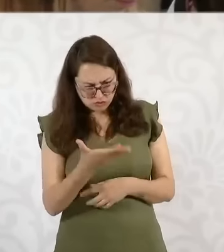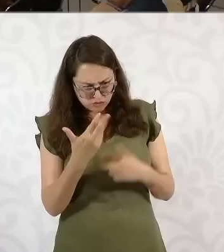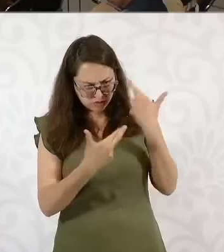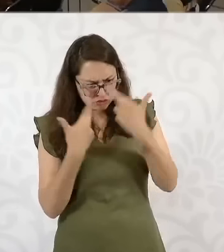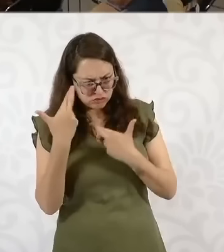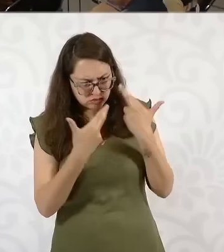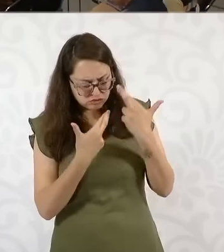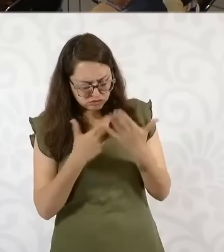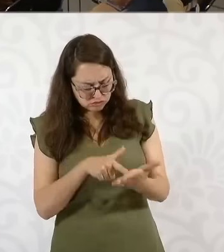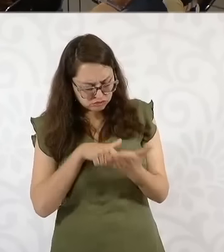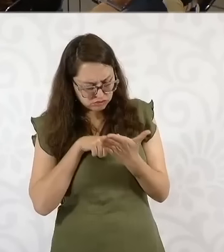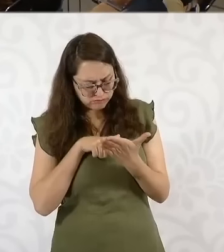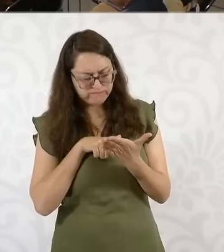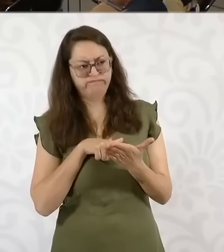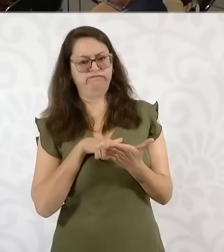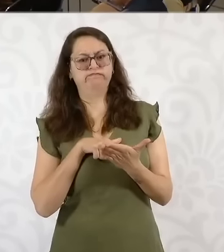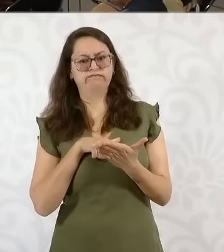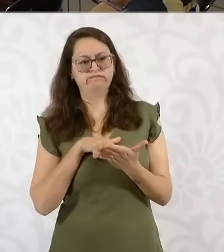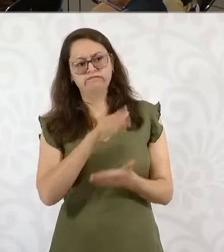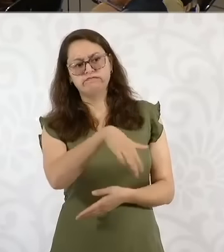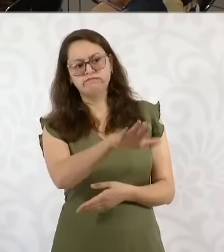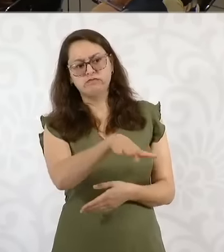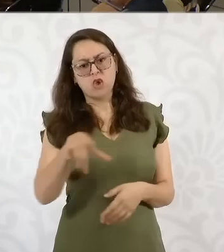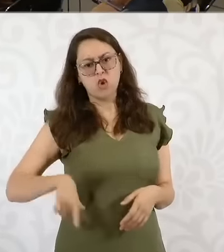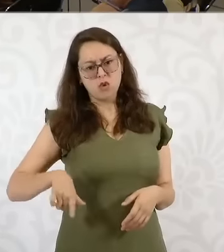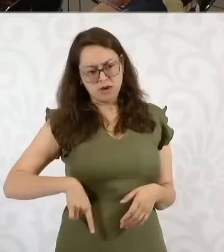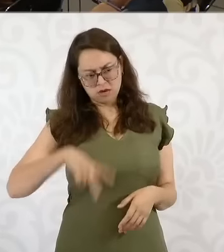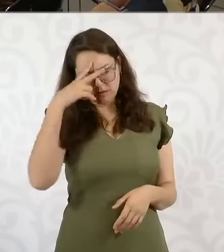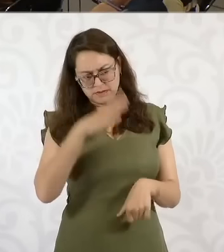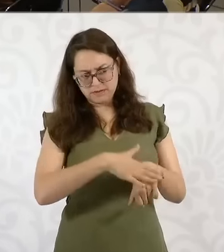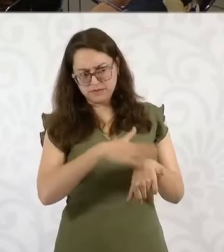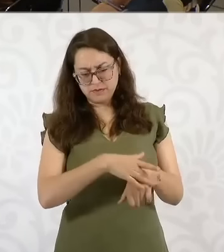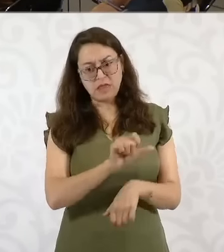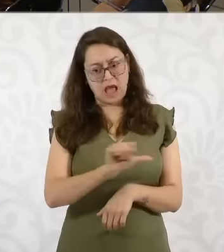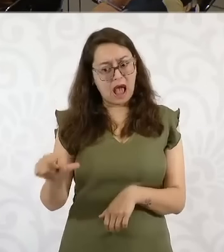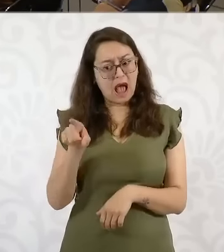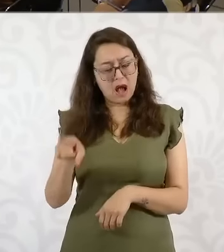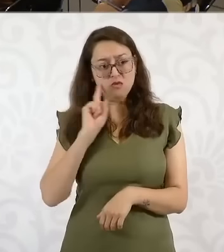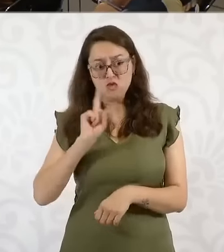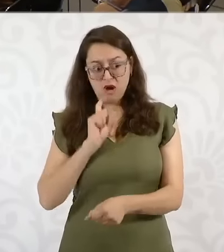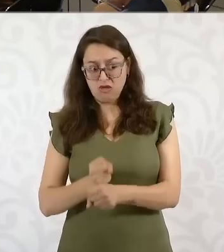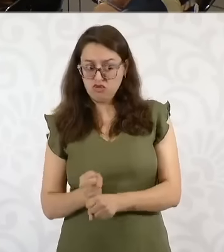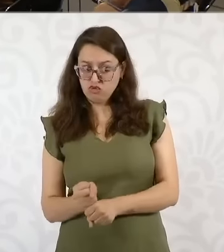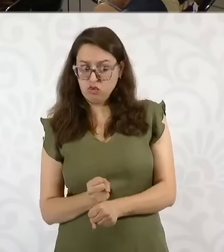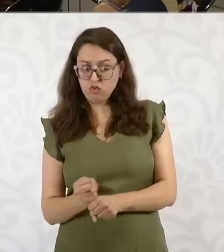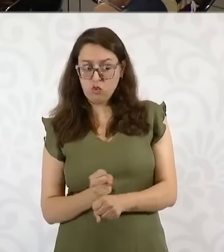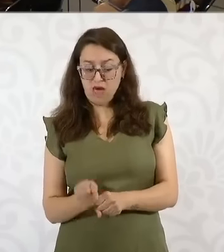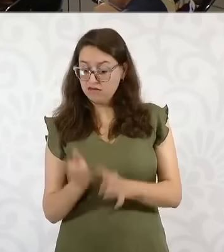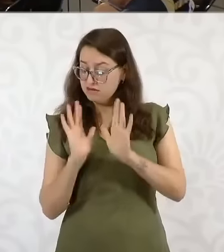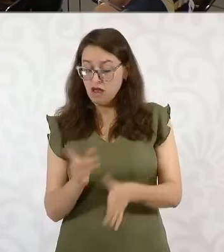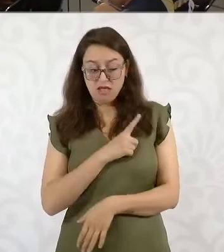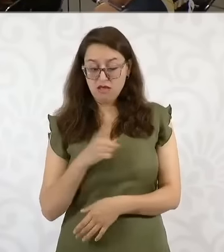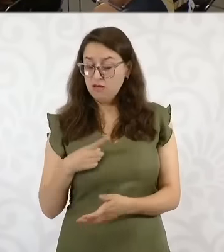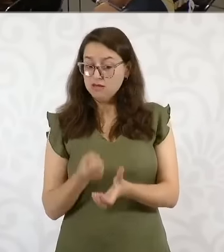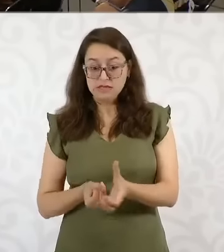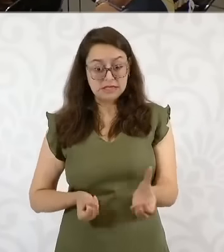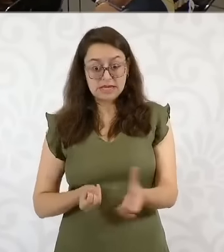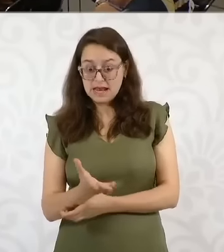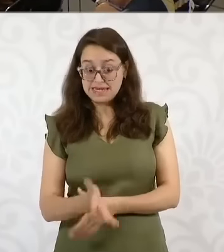mexicano porque reconoció la tortura y solicita la liberación inmediata. Eso implica también que el